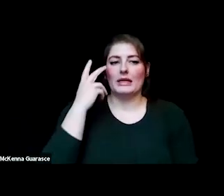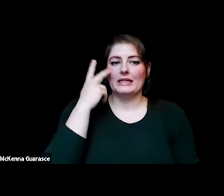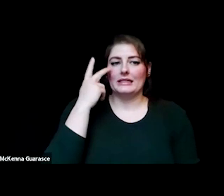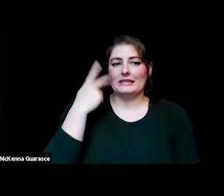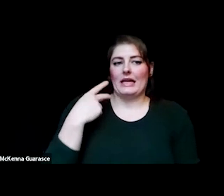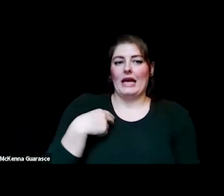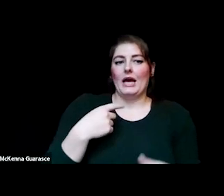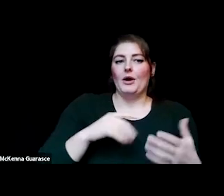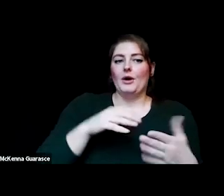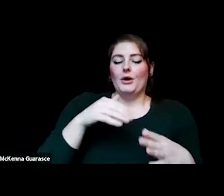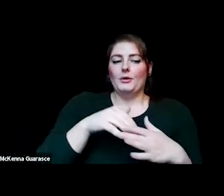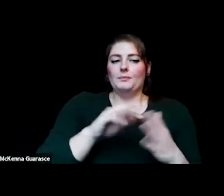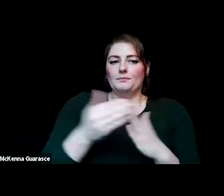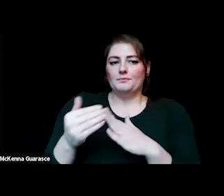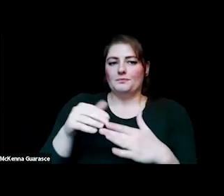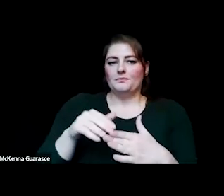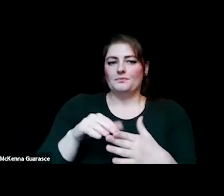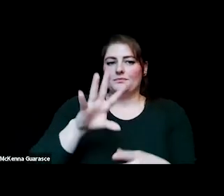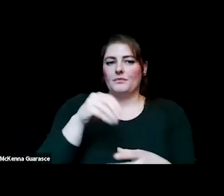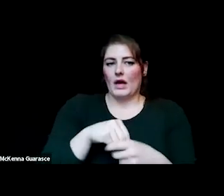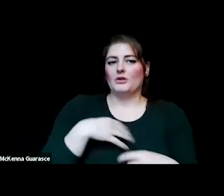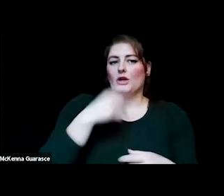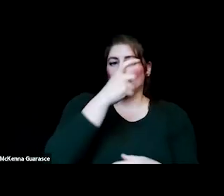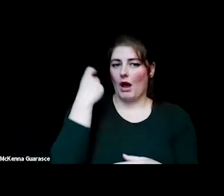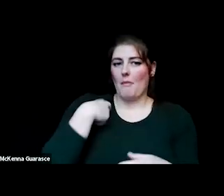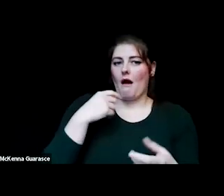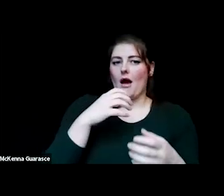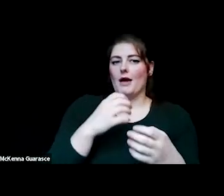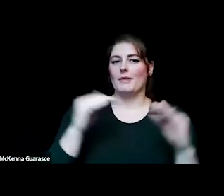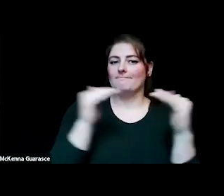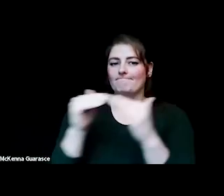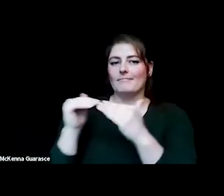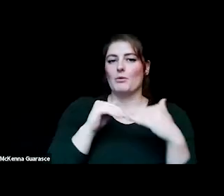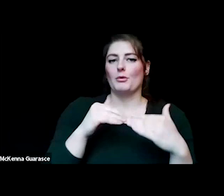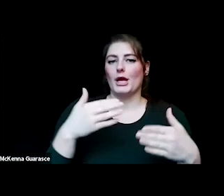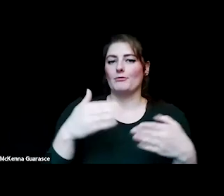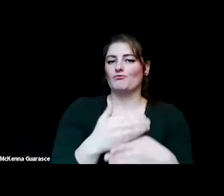equidad y renovación para CENTRAR a las personas que consumen drogas. El objetivo de esta iniciativa es disminuir las sobredosis